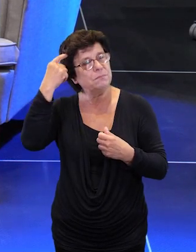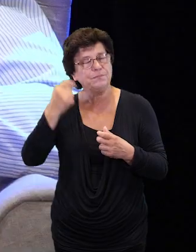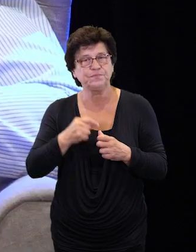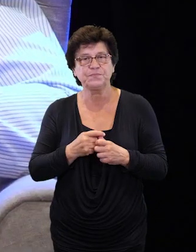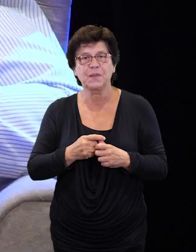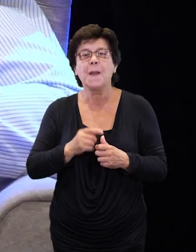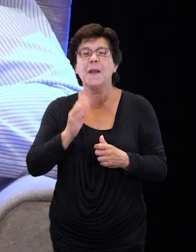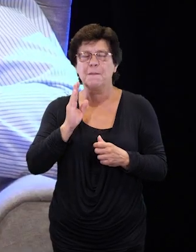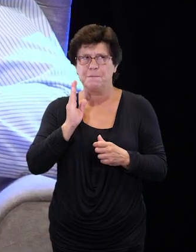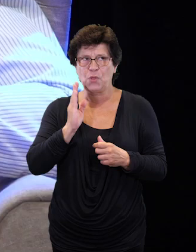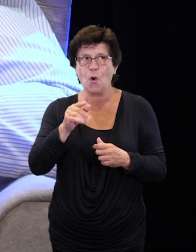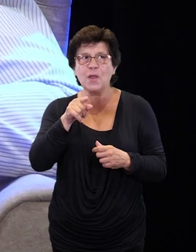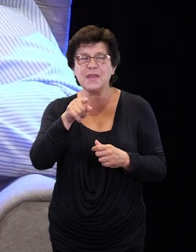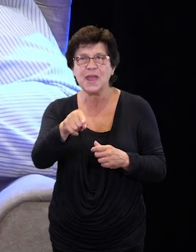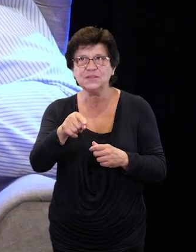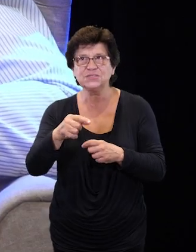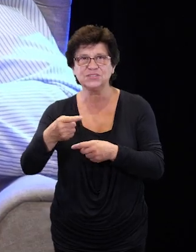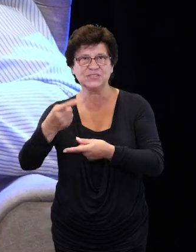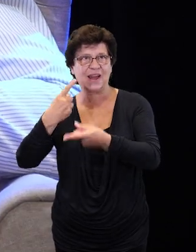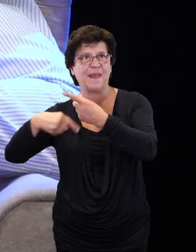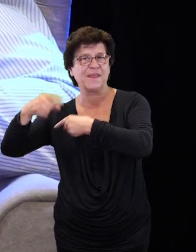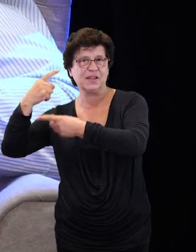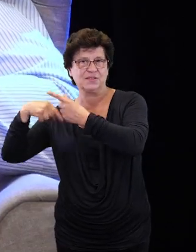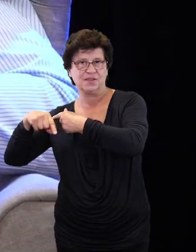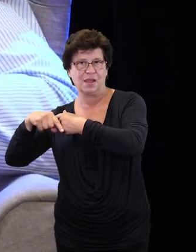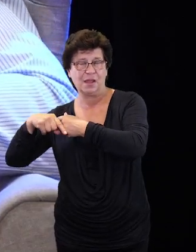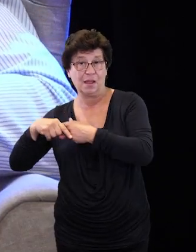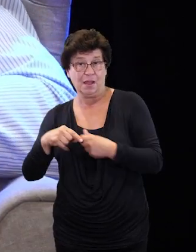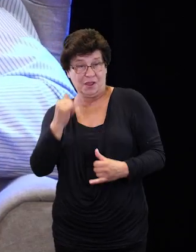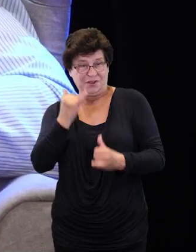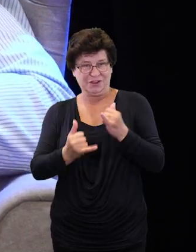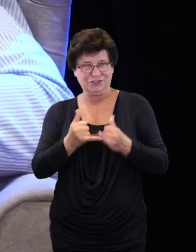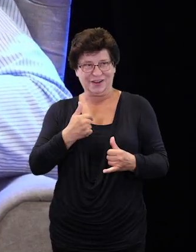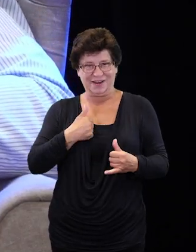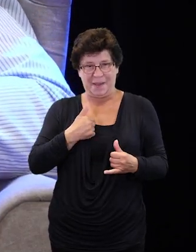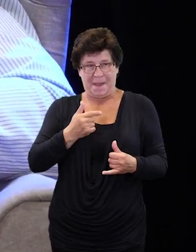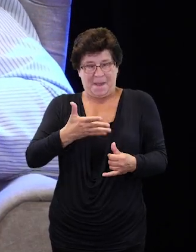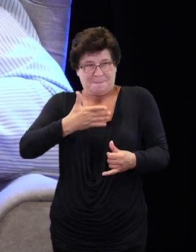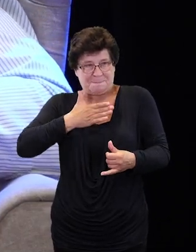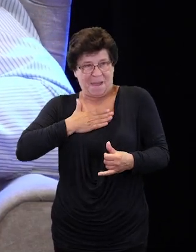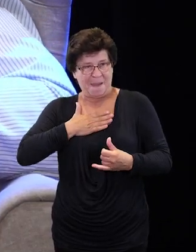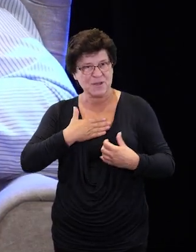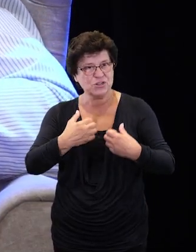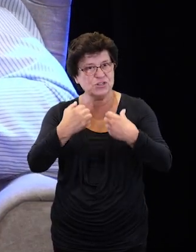bo jeśli doprowadzimy siebie do takiej siły umysłu, że będziemy się sami leczyć tym wmówieniem sobie,